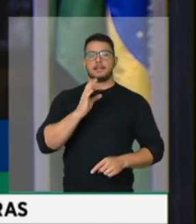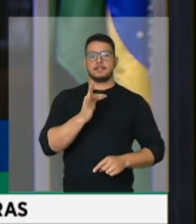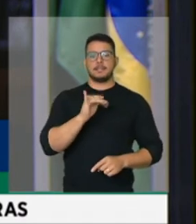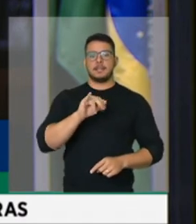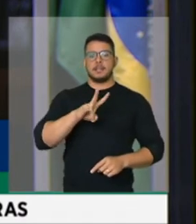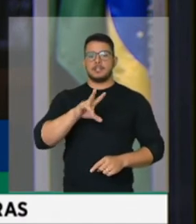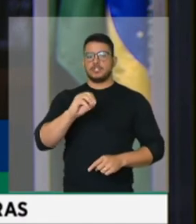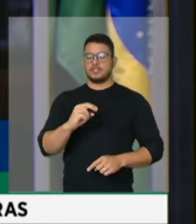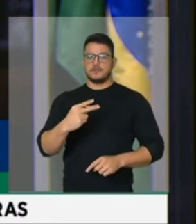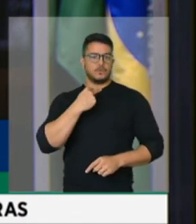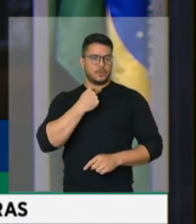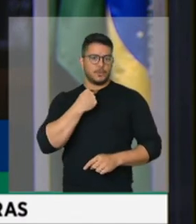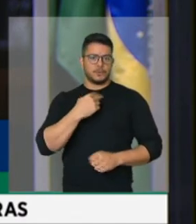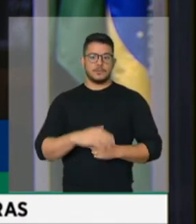DE GERAÇÃO DE TRANSMISSÃO CONJUNTAMENTE, DOIS. VEDAÇÃO